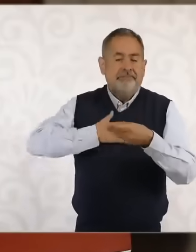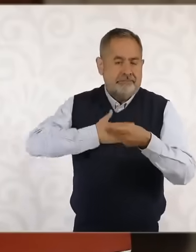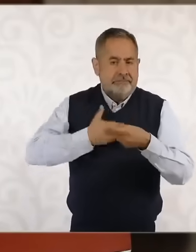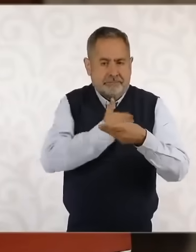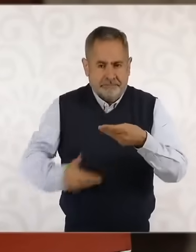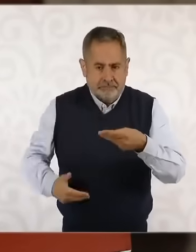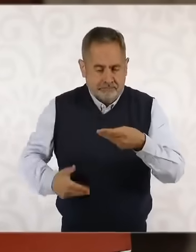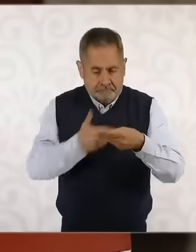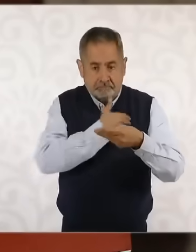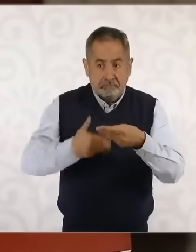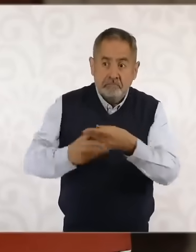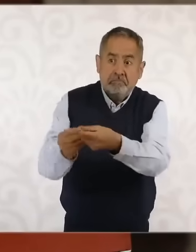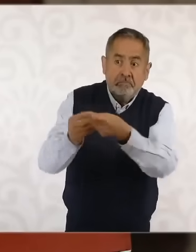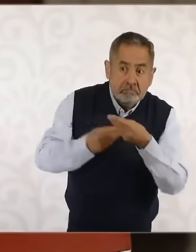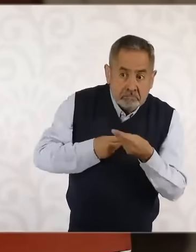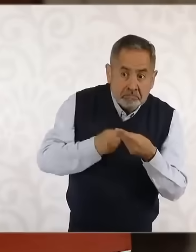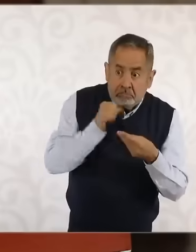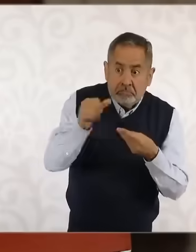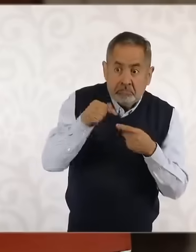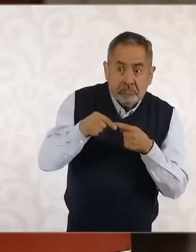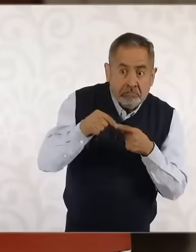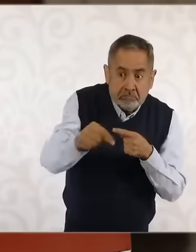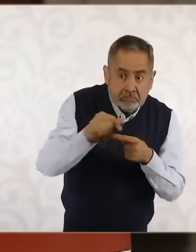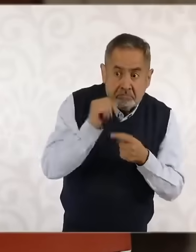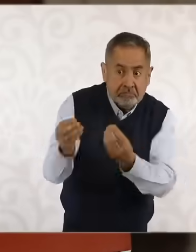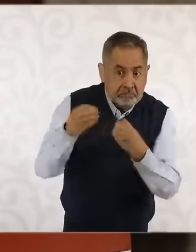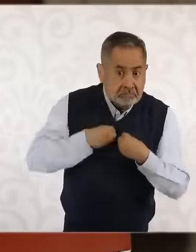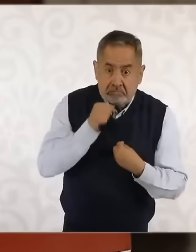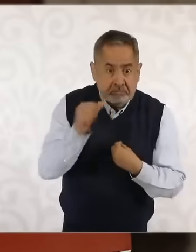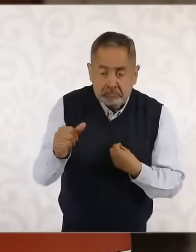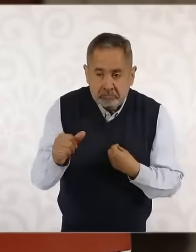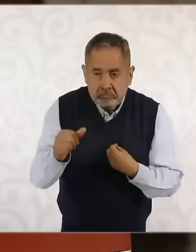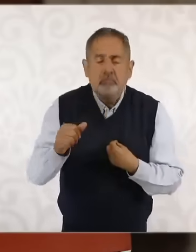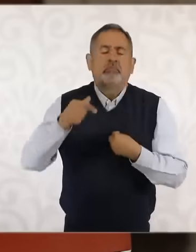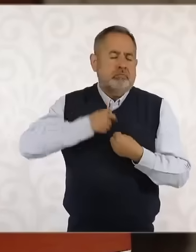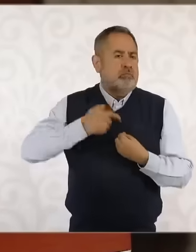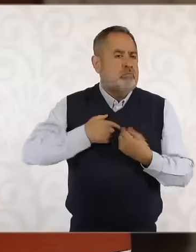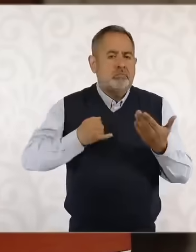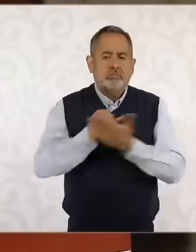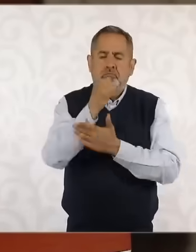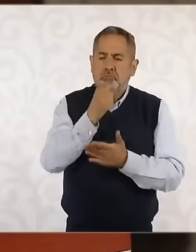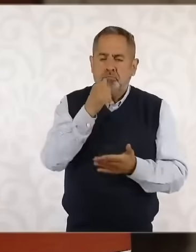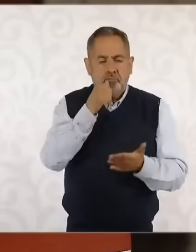ejecutivo no recibe la lista en el plazo antes señalado, enviará libremente al Senado una terna